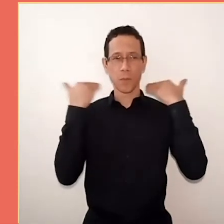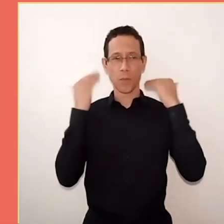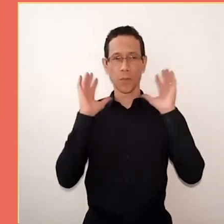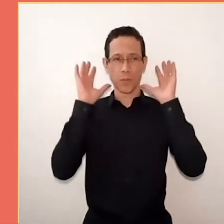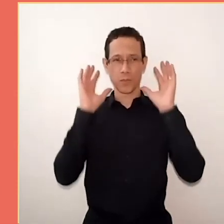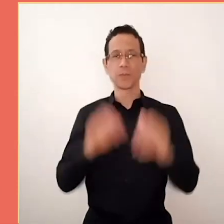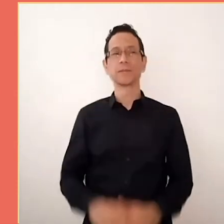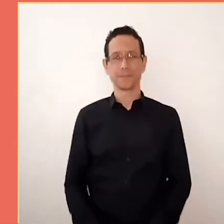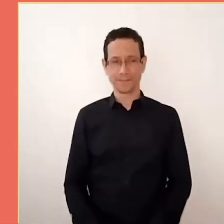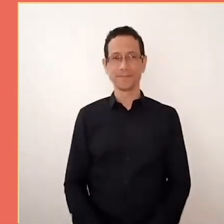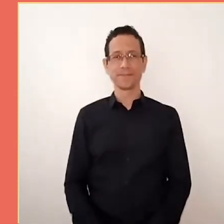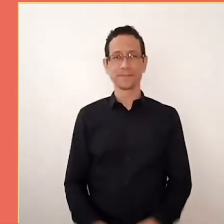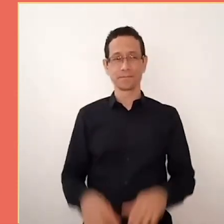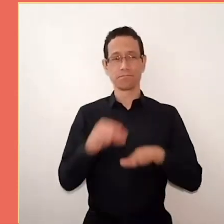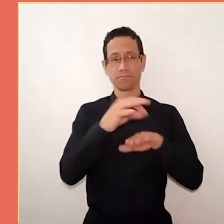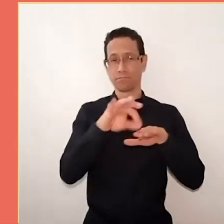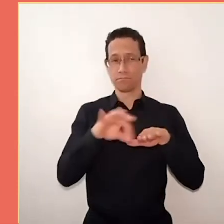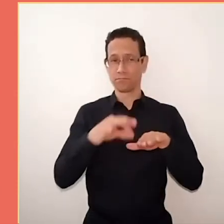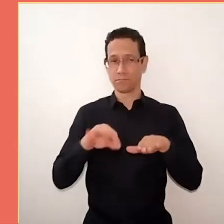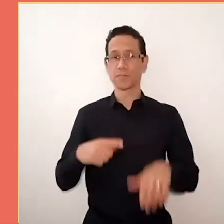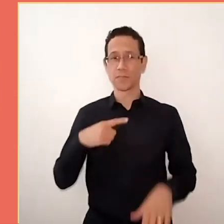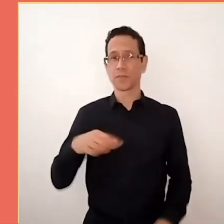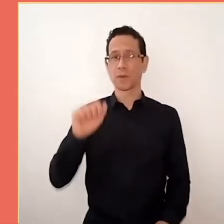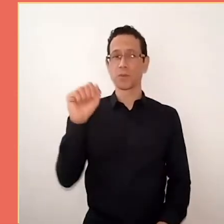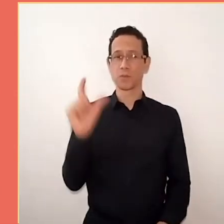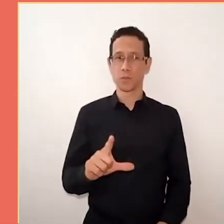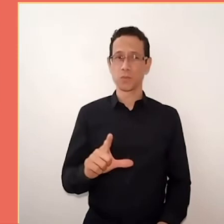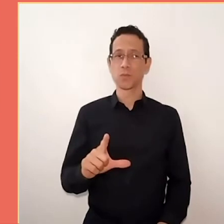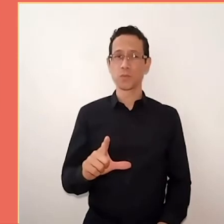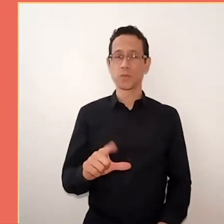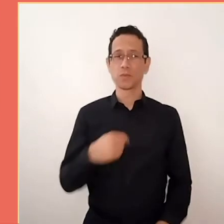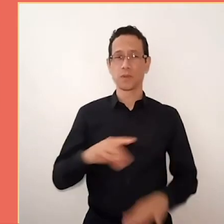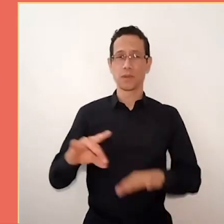estou com as unhas pintadas de azul, e uso um anel branco também.